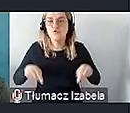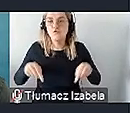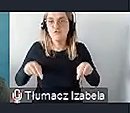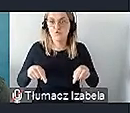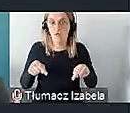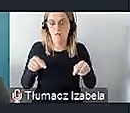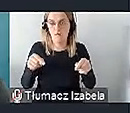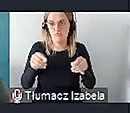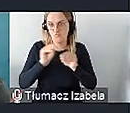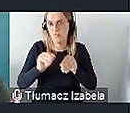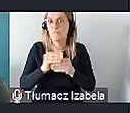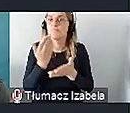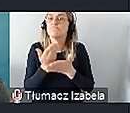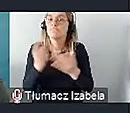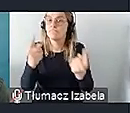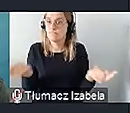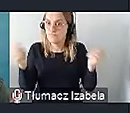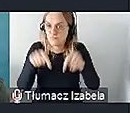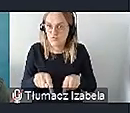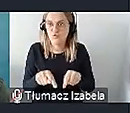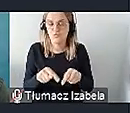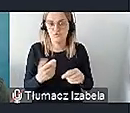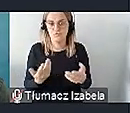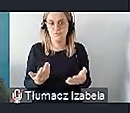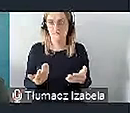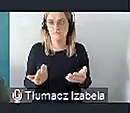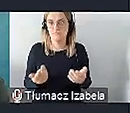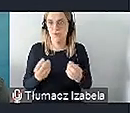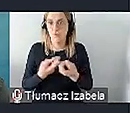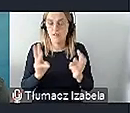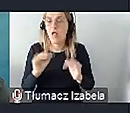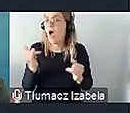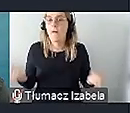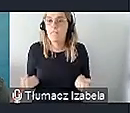Dlaczego państwo przyszli na ten webinar, jaka motywacja z tym się wiąże,